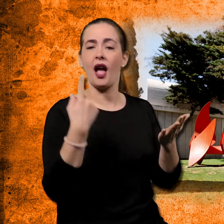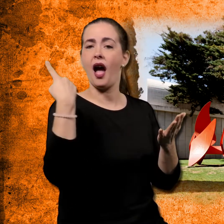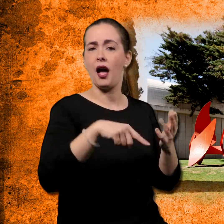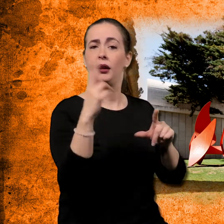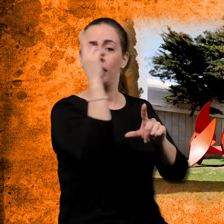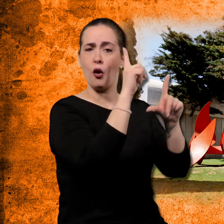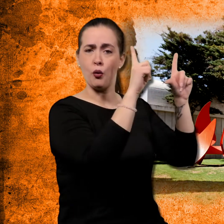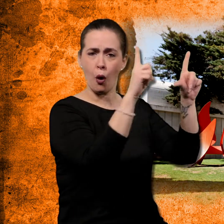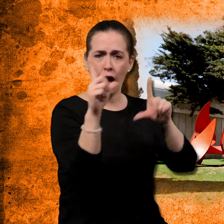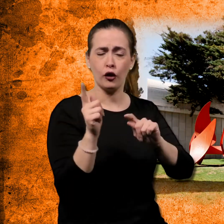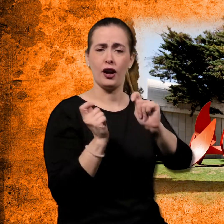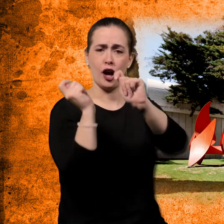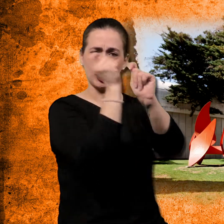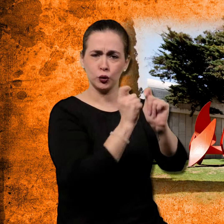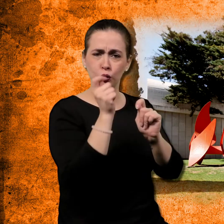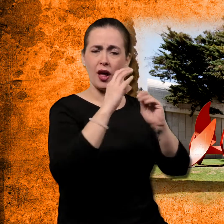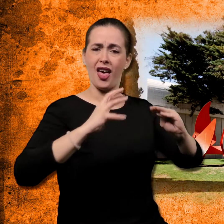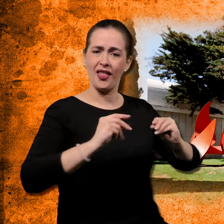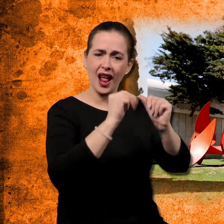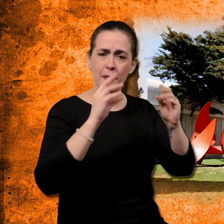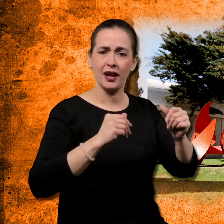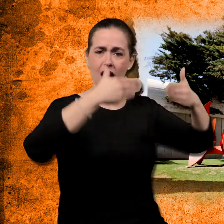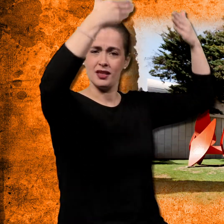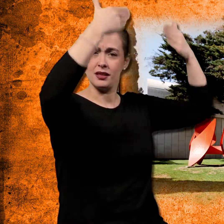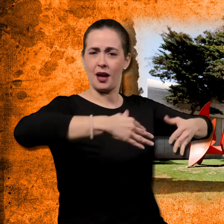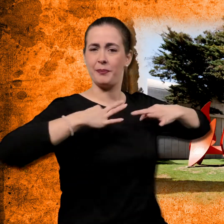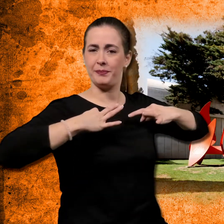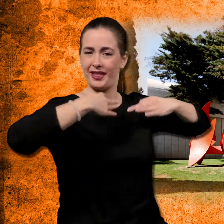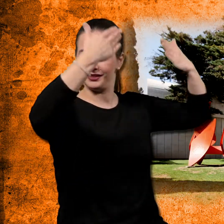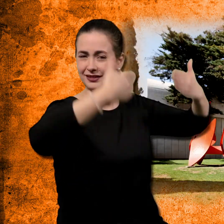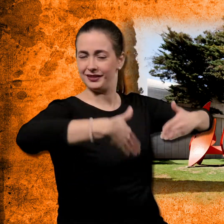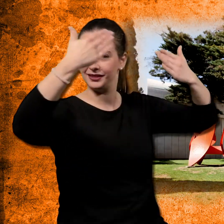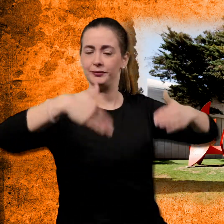entre pintures, escultures, ceràmiques i tapissos.